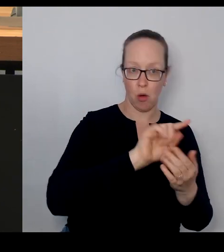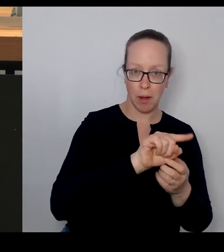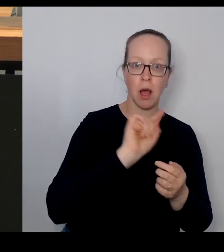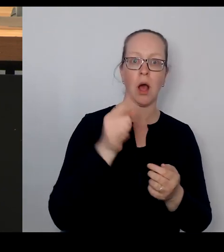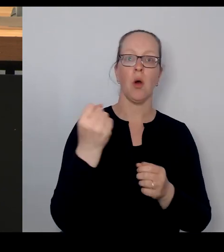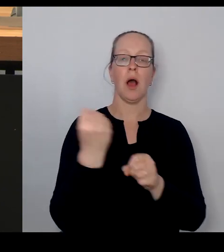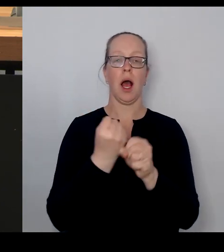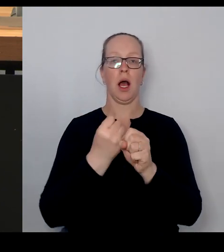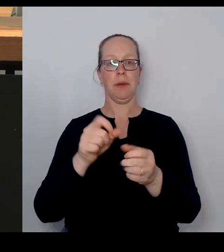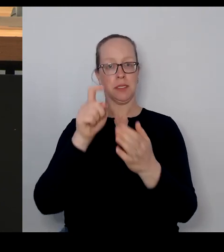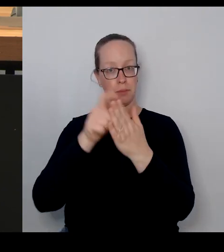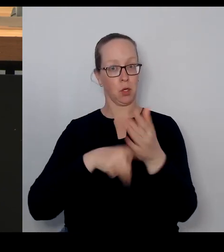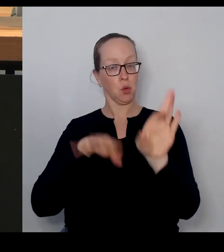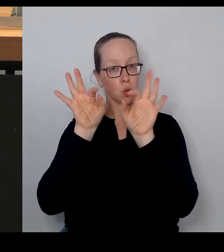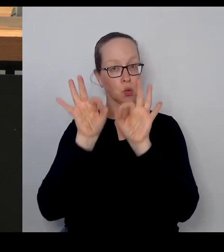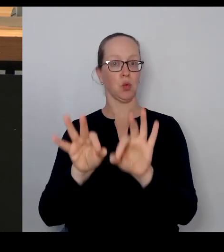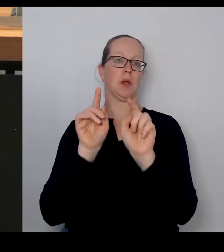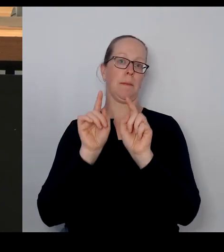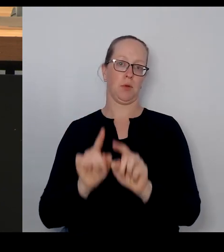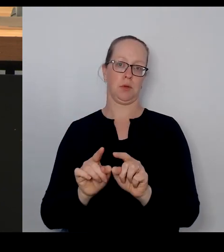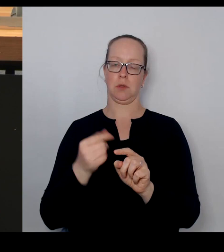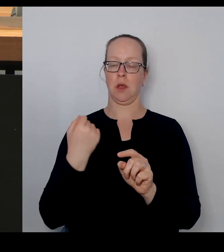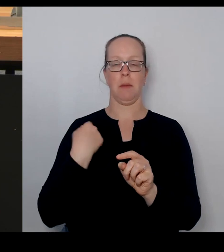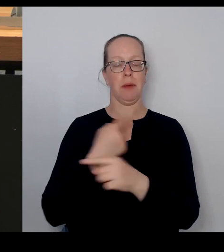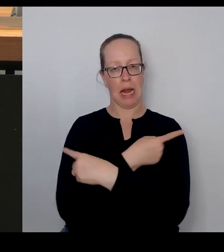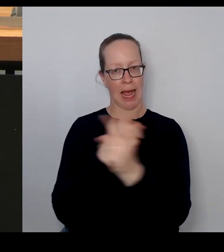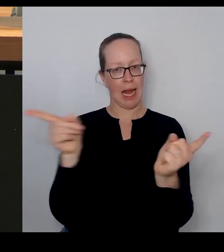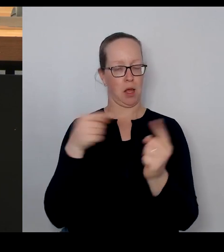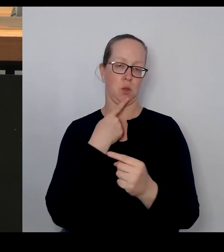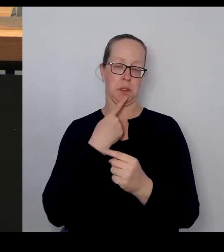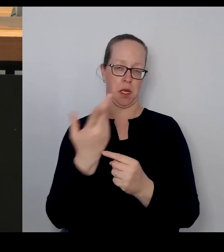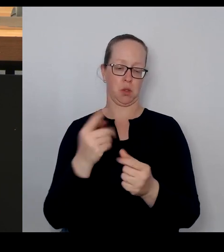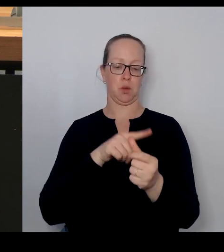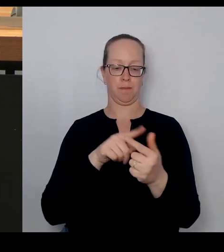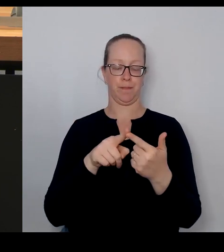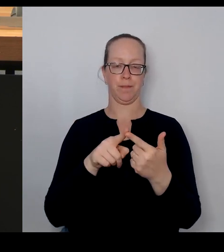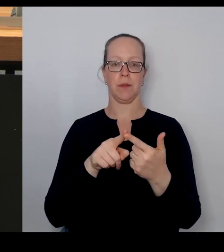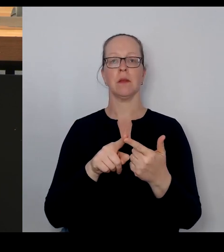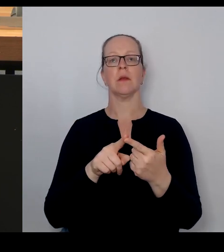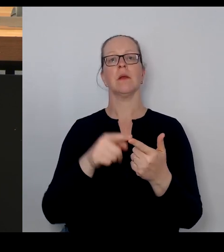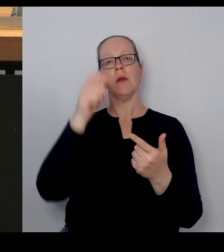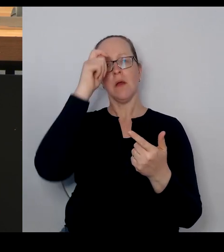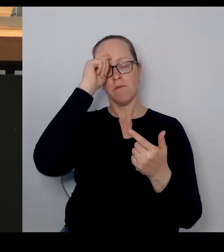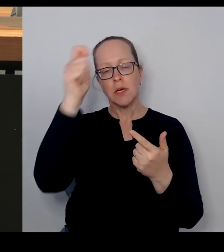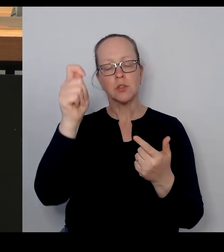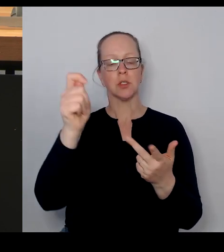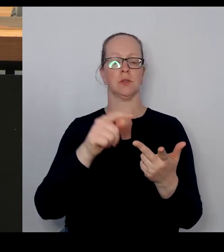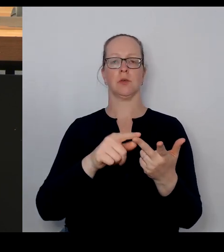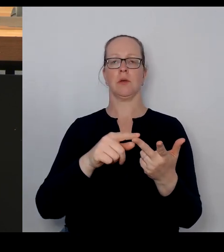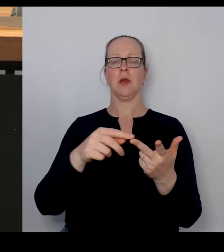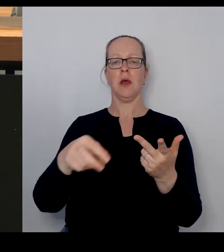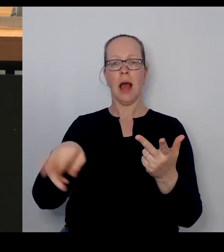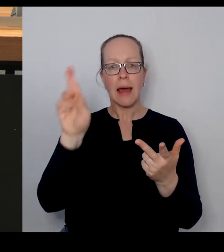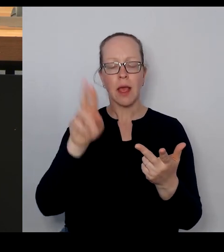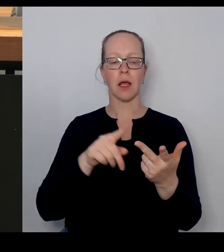Um Werte. Es geht um Wertschätzung, um Anerkennung. Und das möchte ich hier besonders betonen um Mitbestimmung am Arbeitsplatz und damit